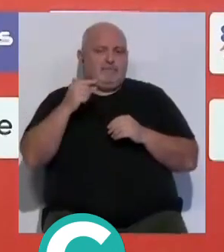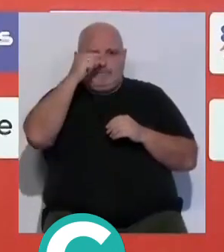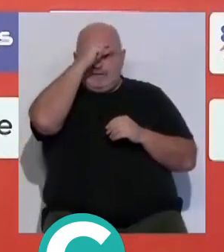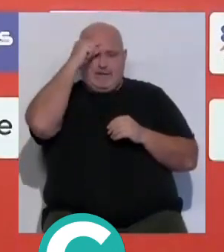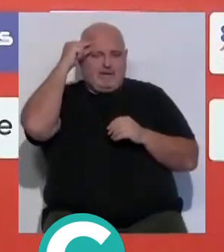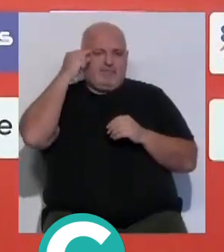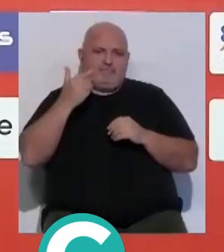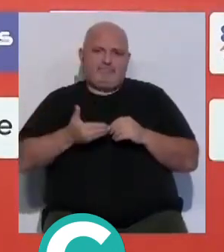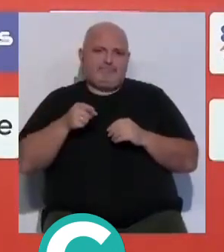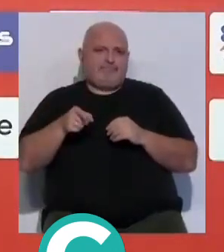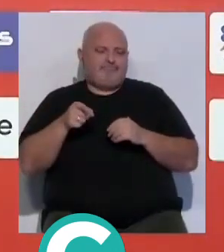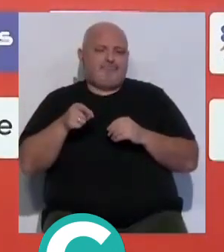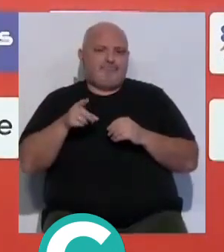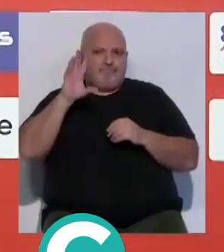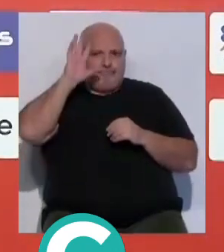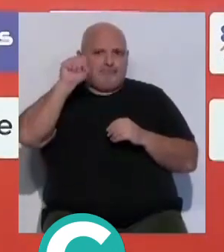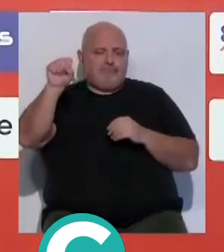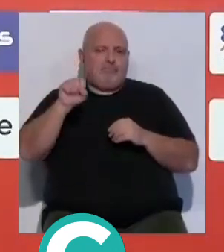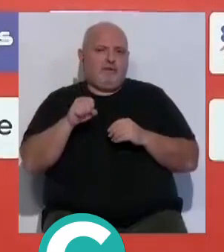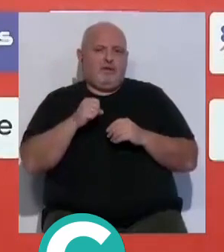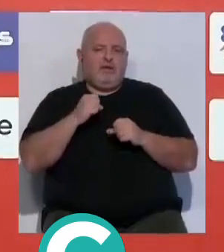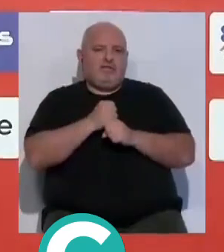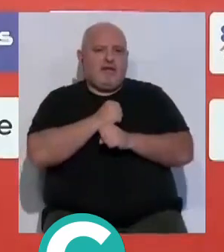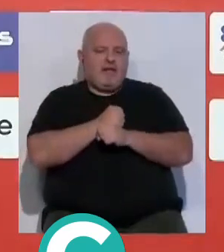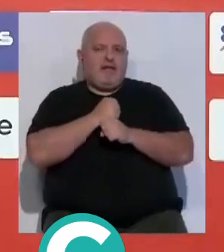es lo más importante es la mitad que la mentalidad que tenemos los cuatro noble trabajar de ayudarnos